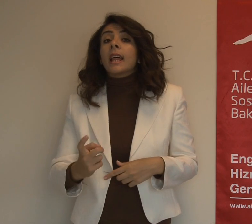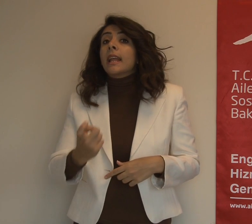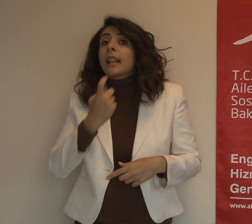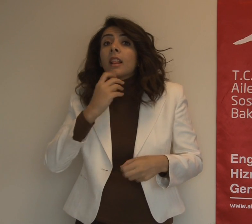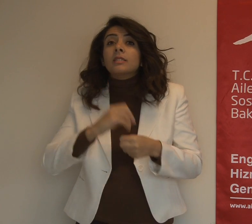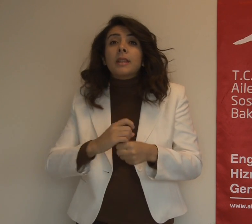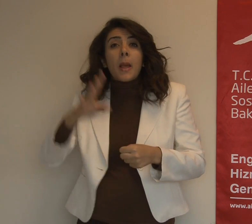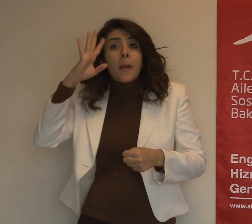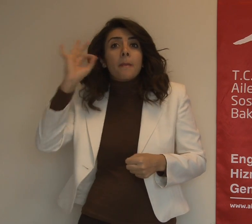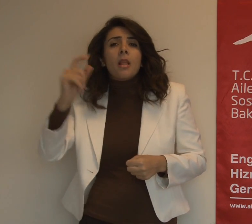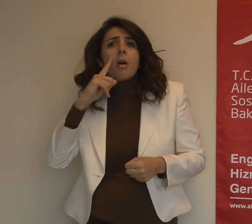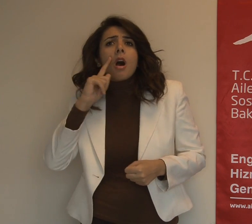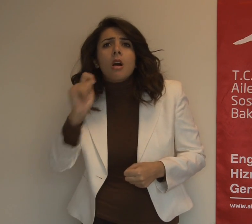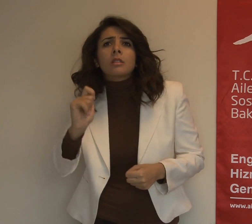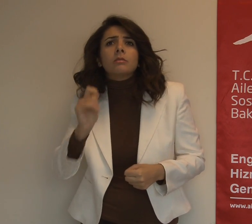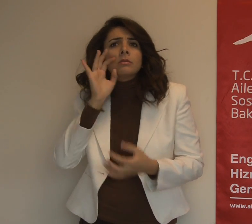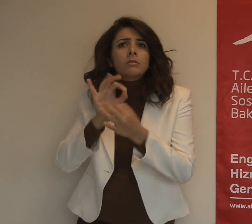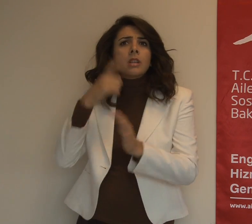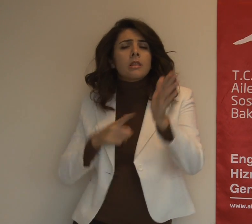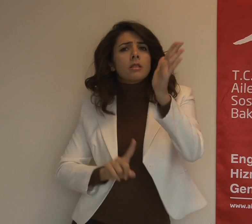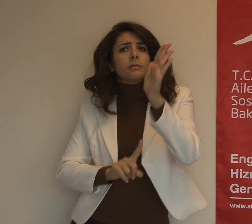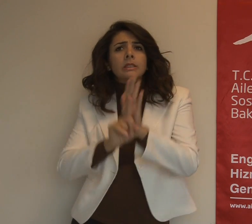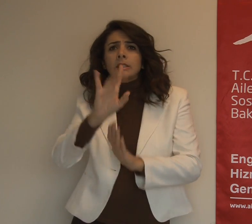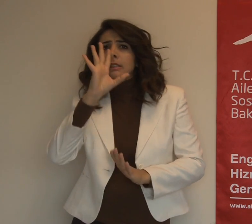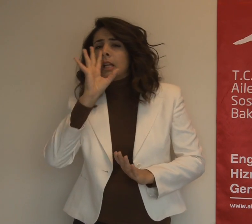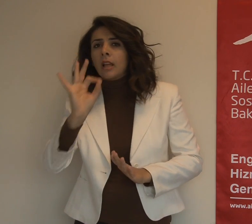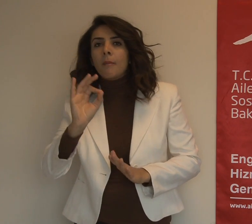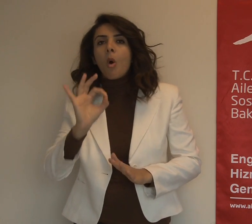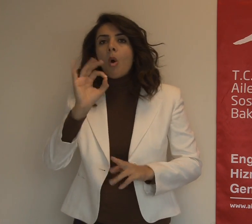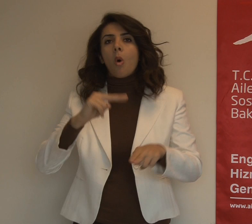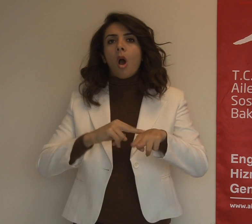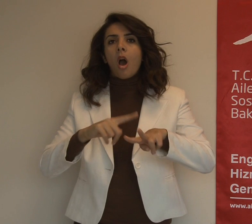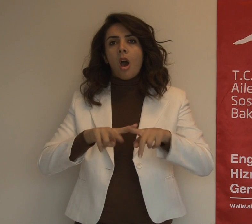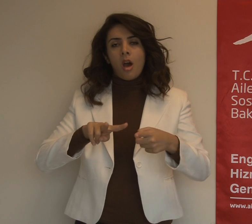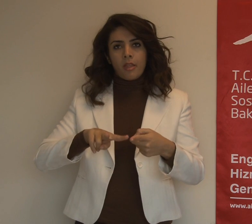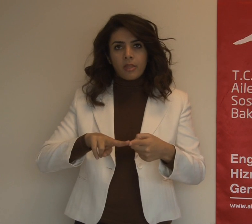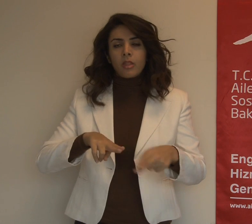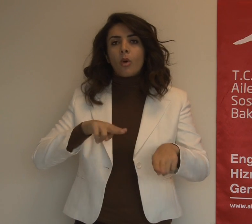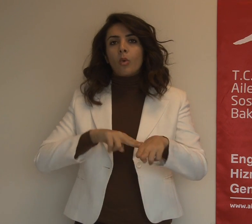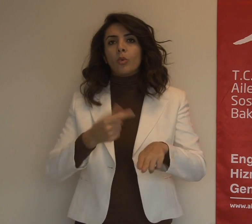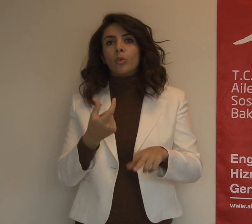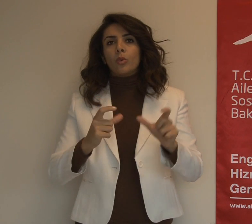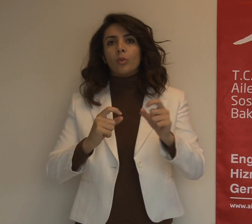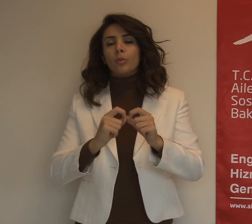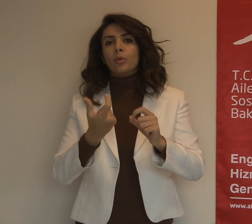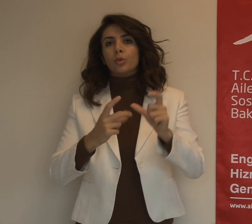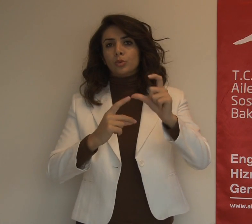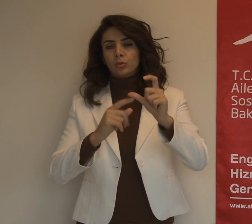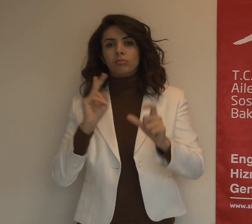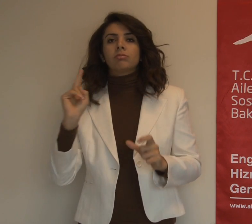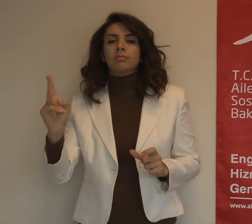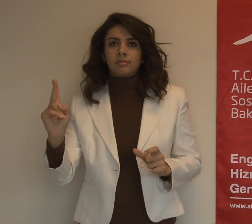yılın bilim insanı olarak Okan Kubus'a,